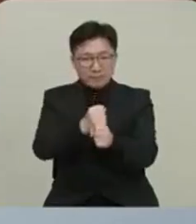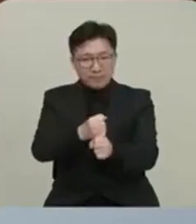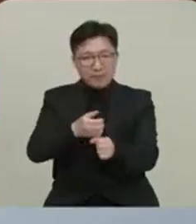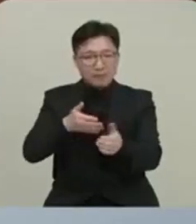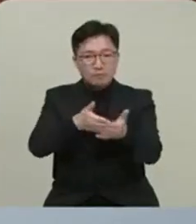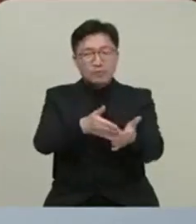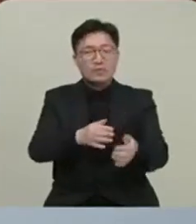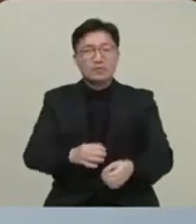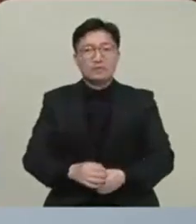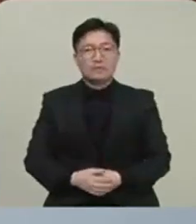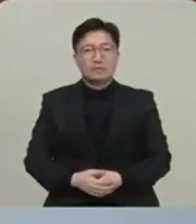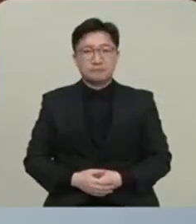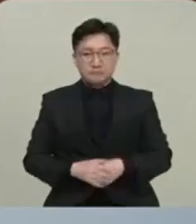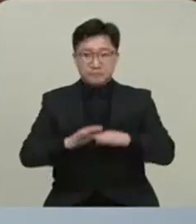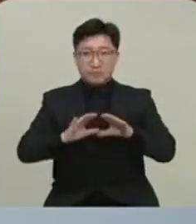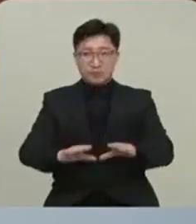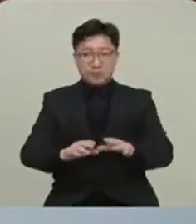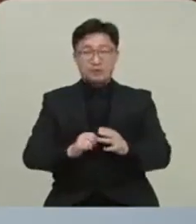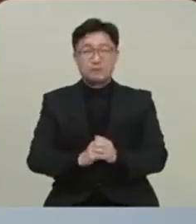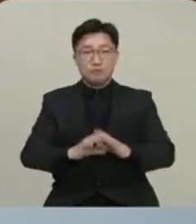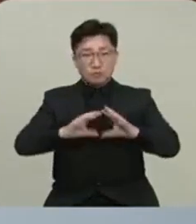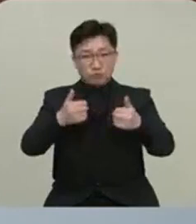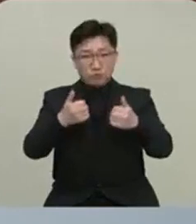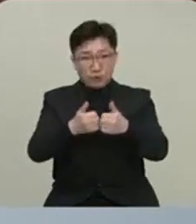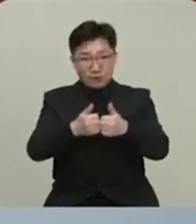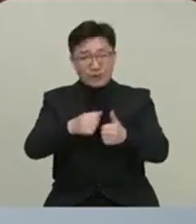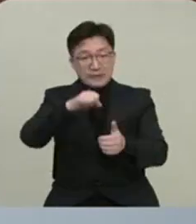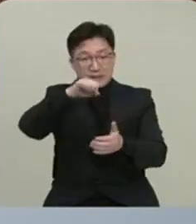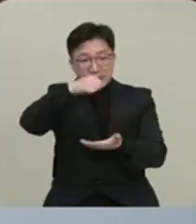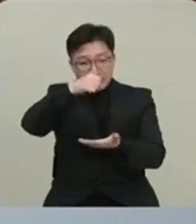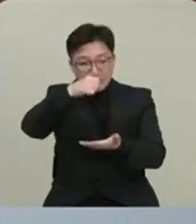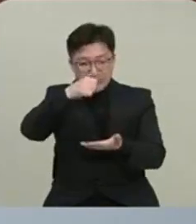김만기/전북도의원 : 본격적인 국회 예산안 심사가 시작된 이후에는